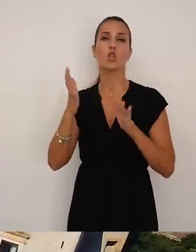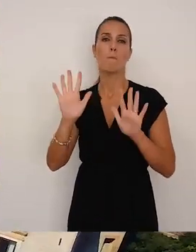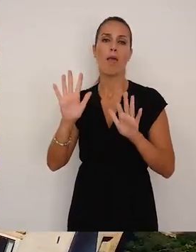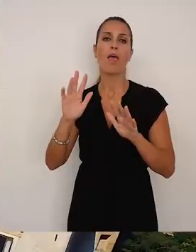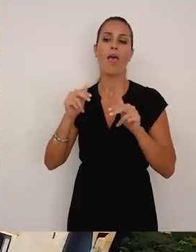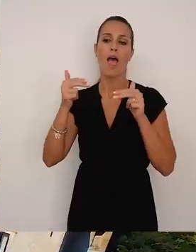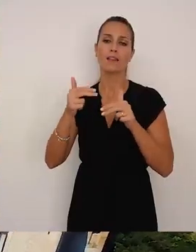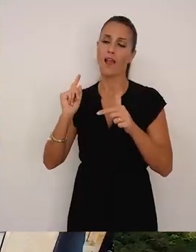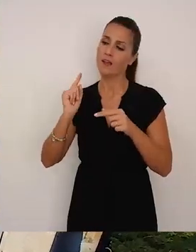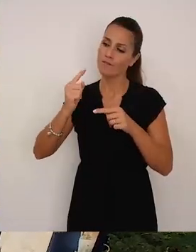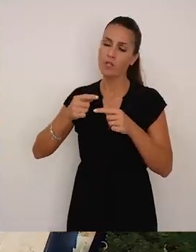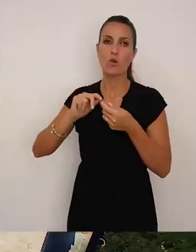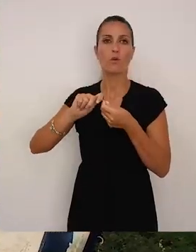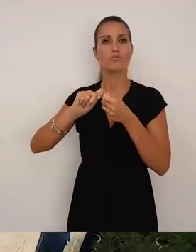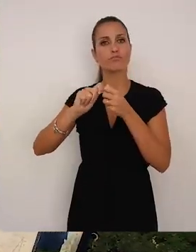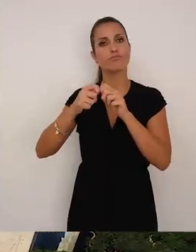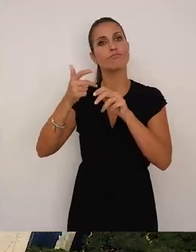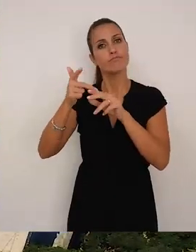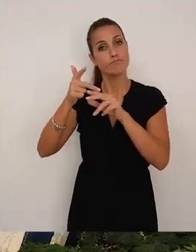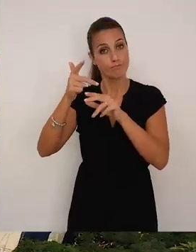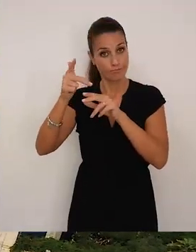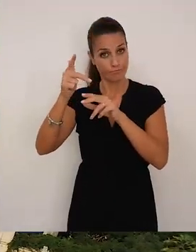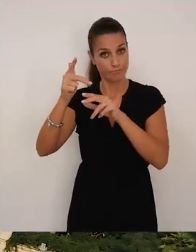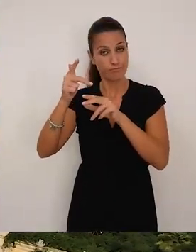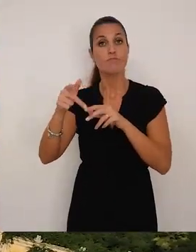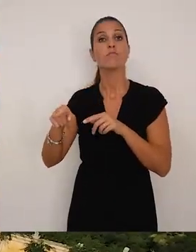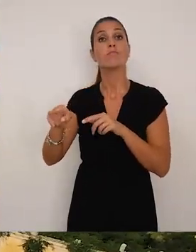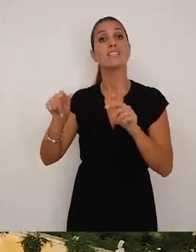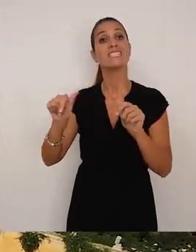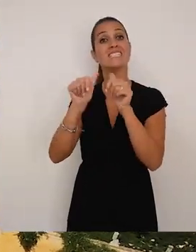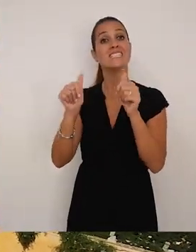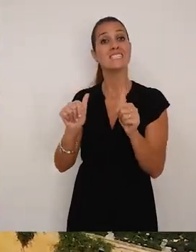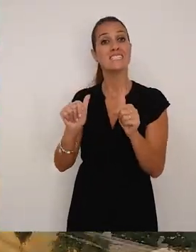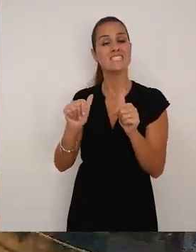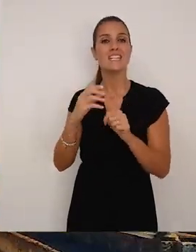subito diversi rifacimenti. È forte il richiamo al gusto neoclassico,